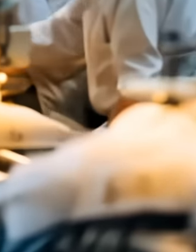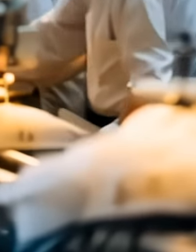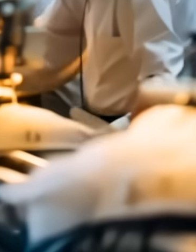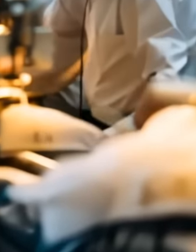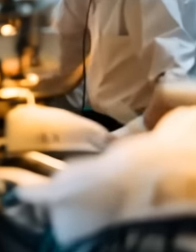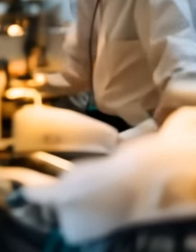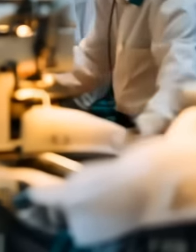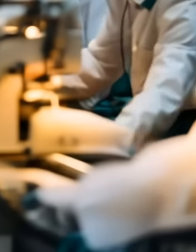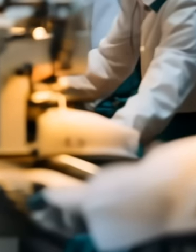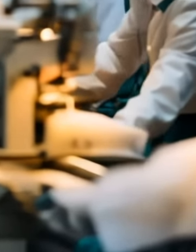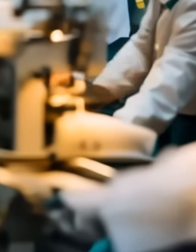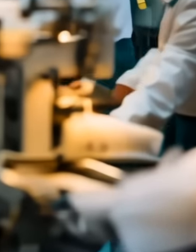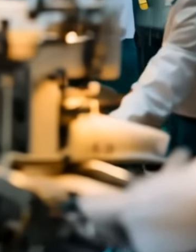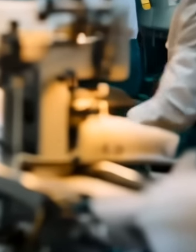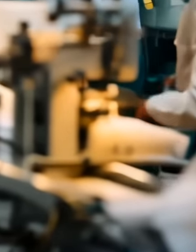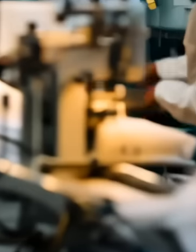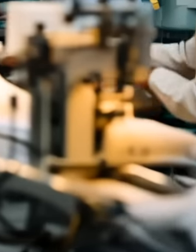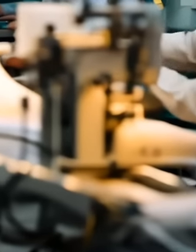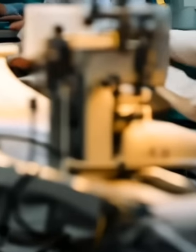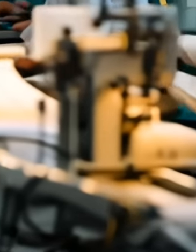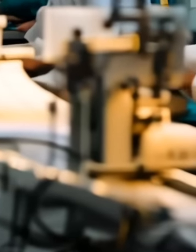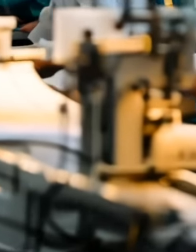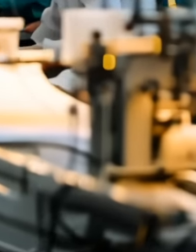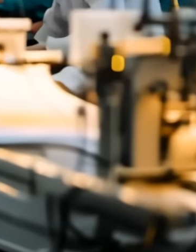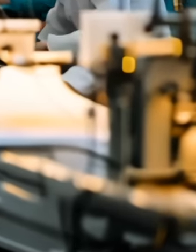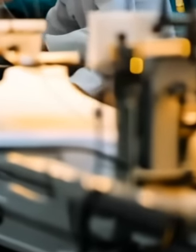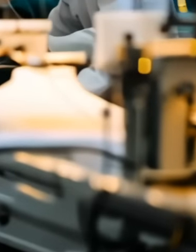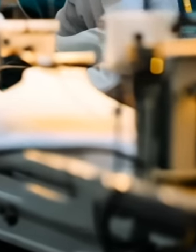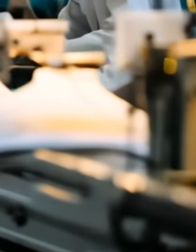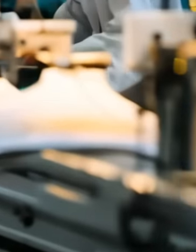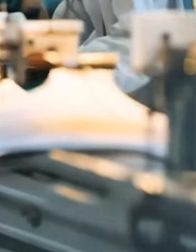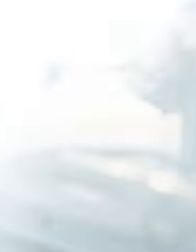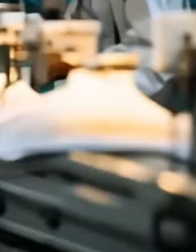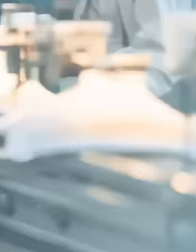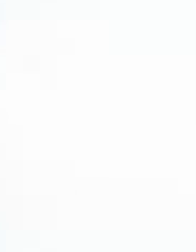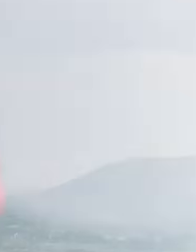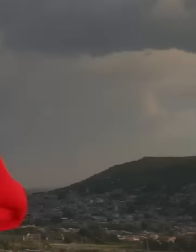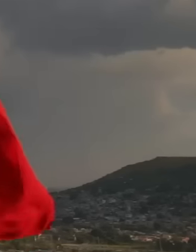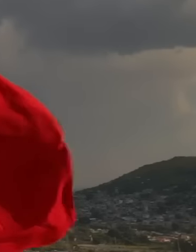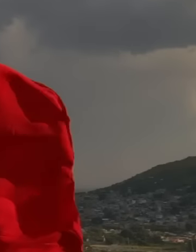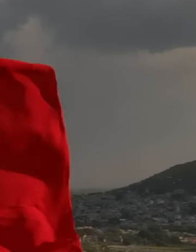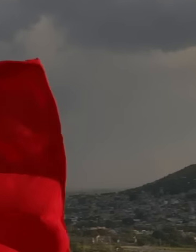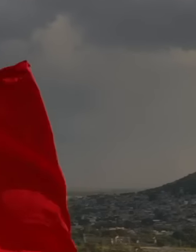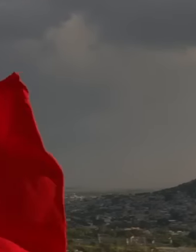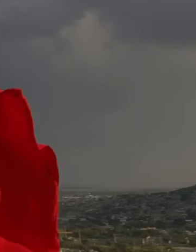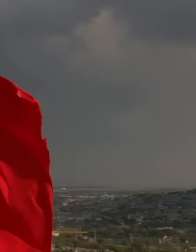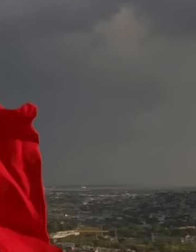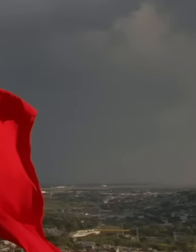interno bruto pib estadounidense dado que la población total de ascendencia mexicana genera